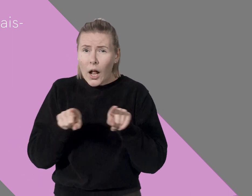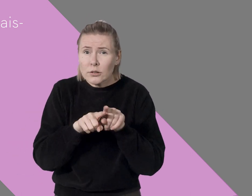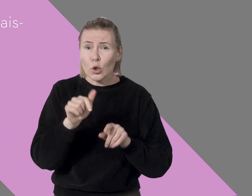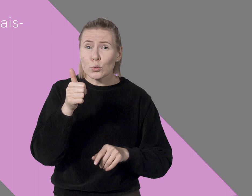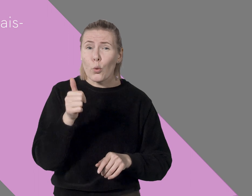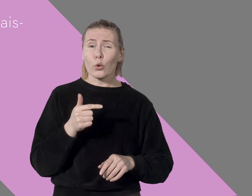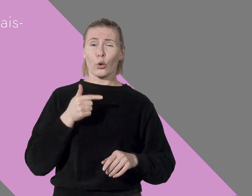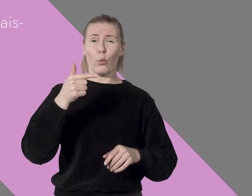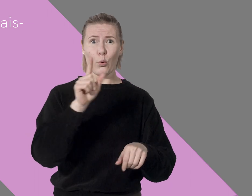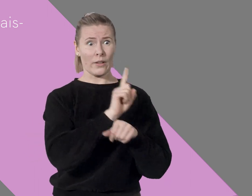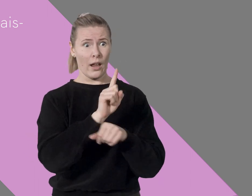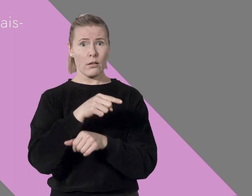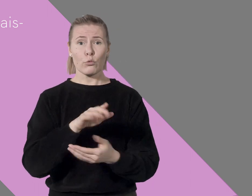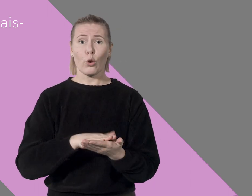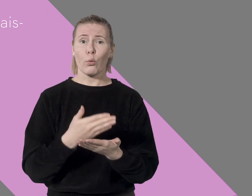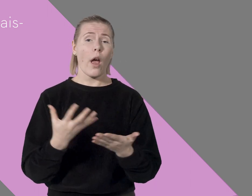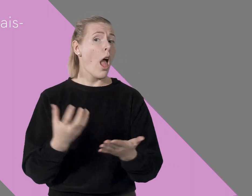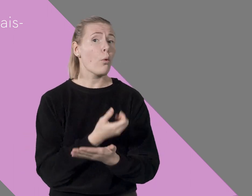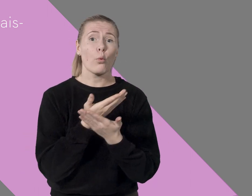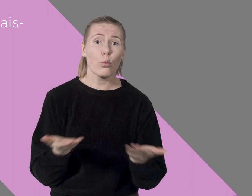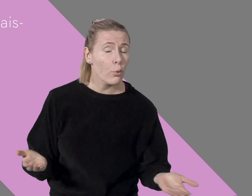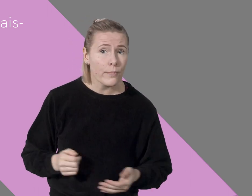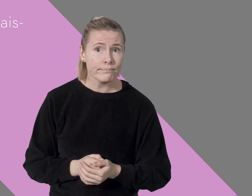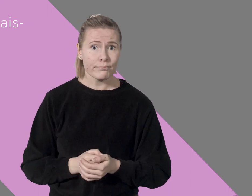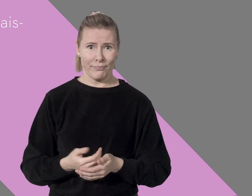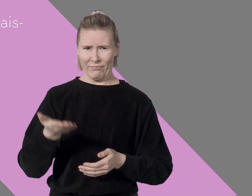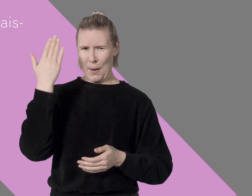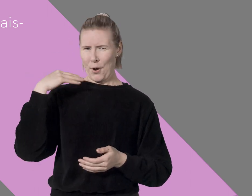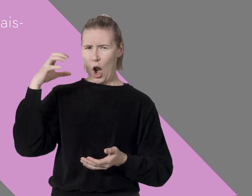lähes 9000 tilaukseen, ja kaikkiaan ilman tulkkia jääneitä tilauksia -